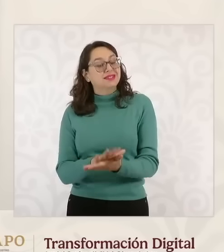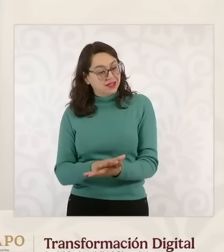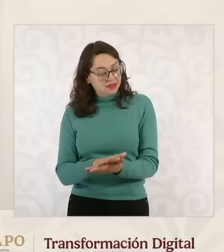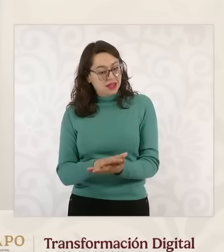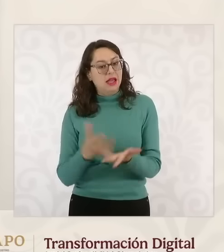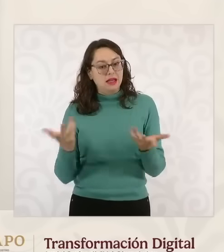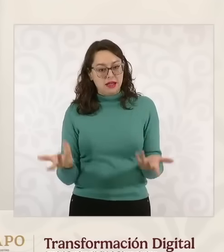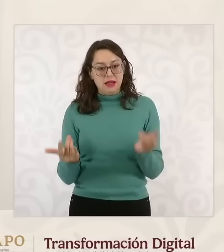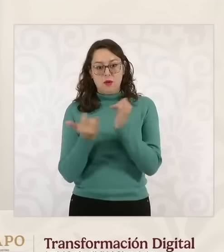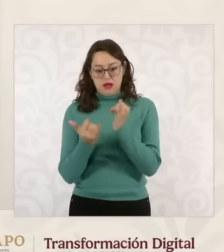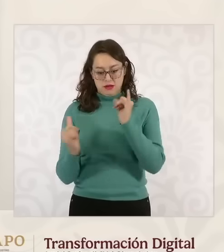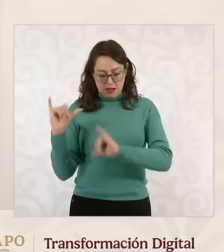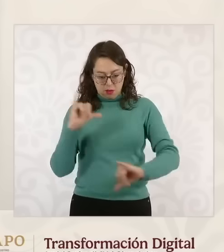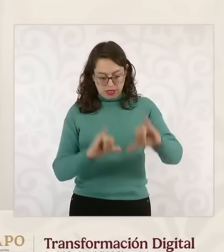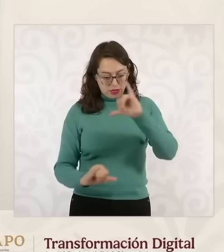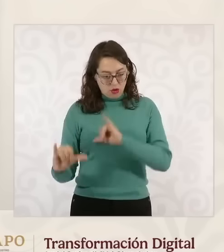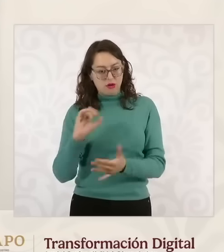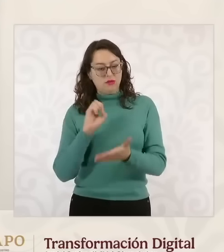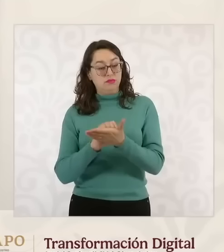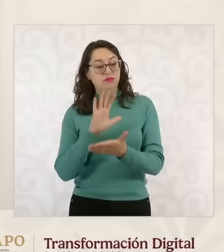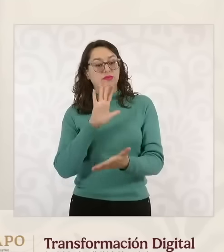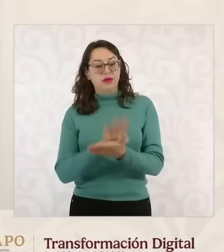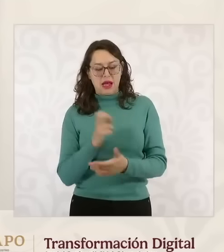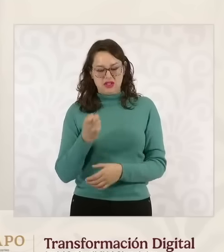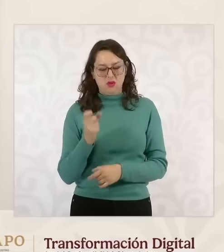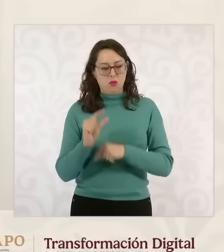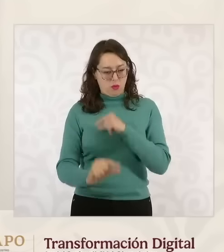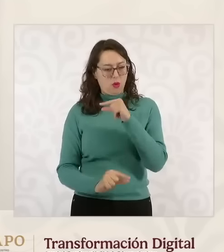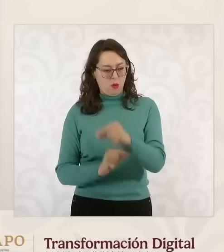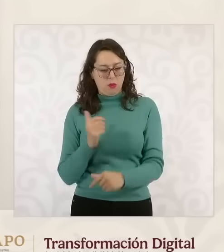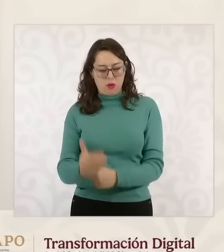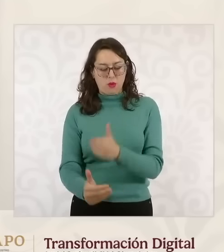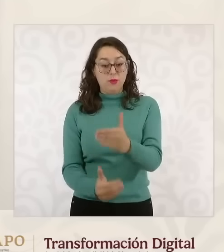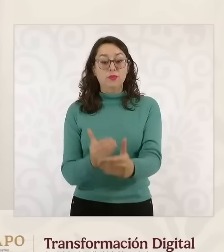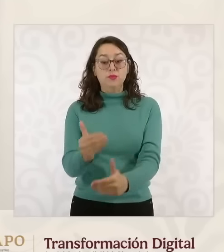más detalles próximamente tiene que ver justo con lo que la presidenta ha mencionado. El Servicioal